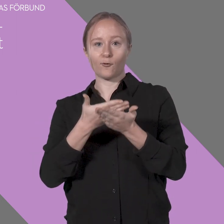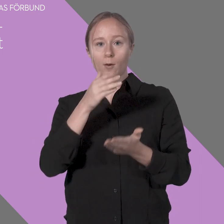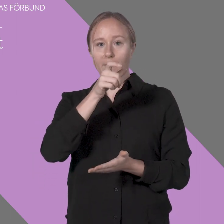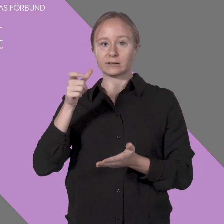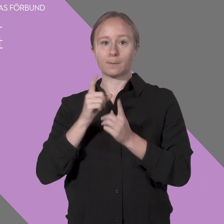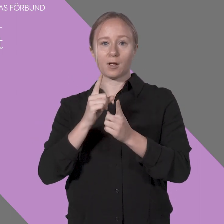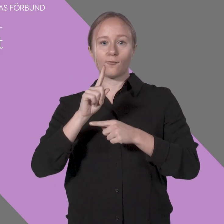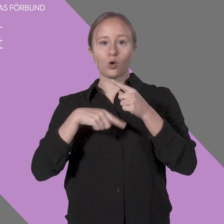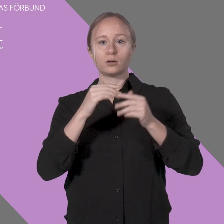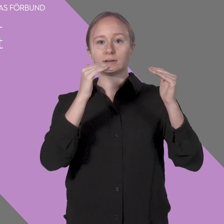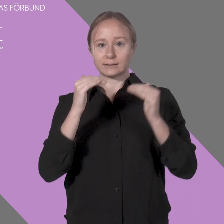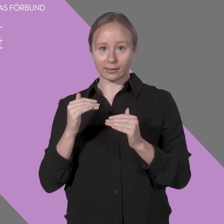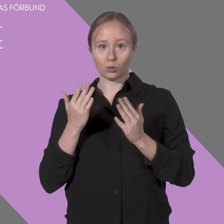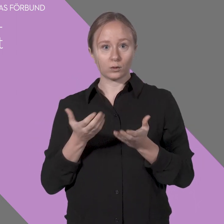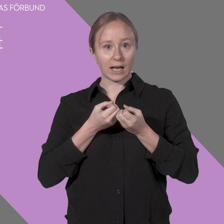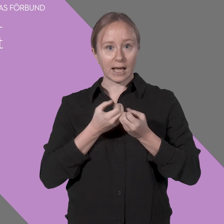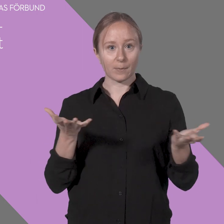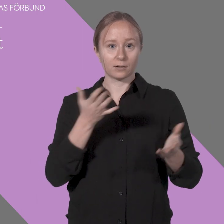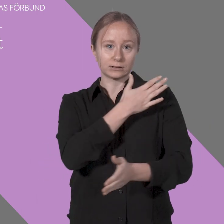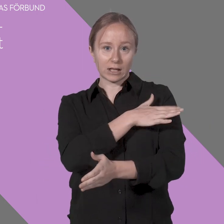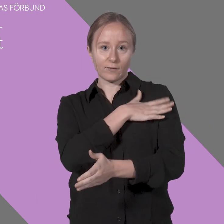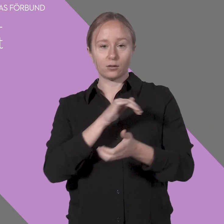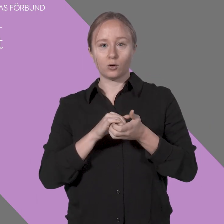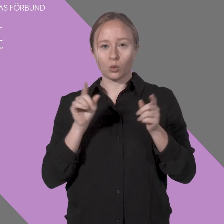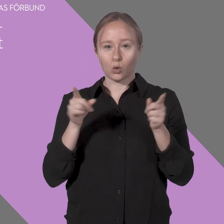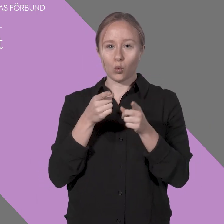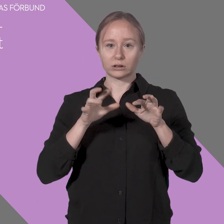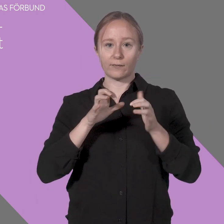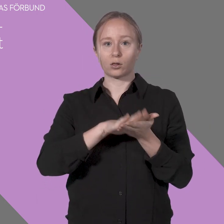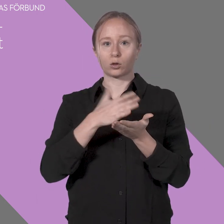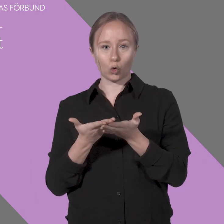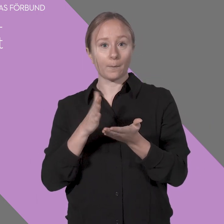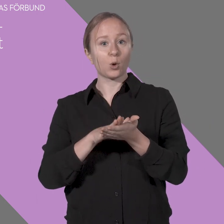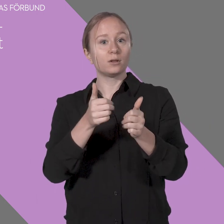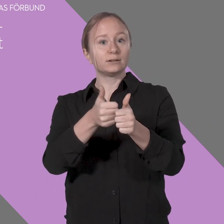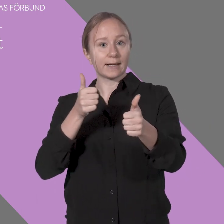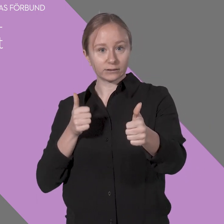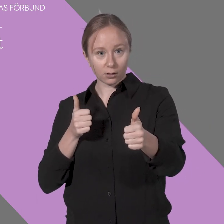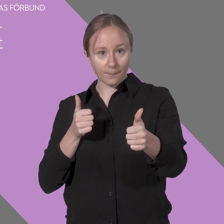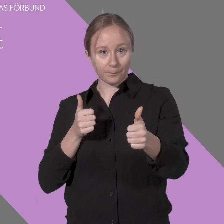för personer med funktionsnedsättning erbjuder service - och kortvarig tolkning på distans.